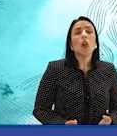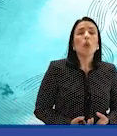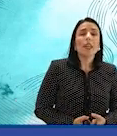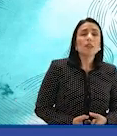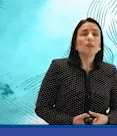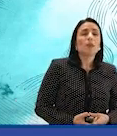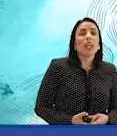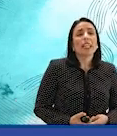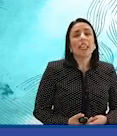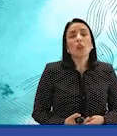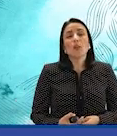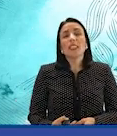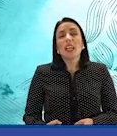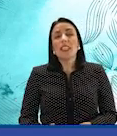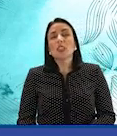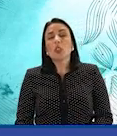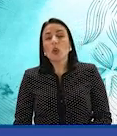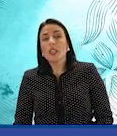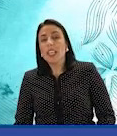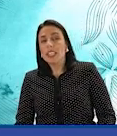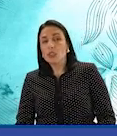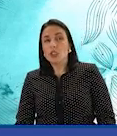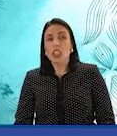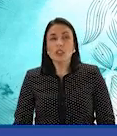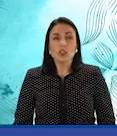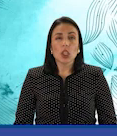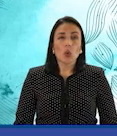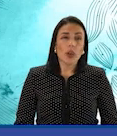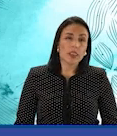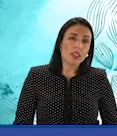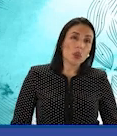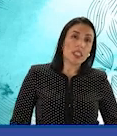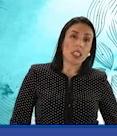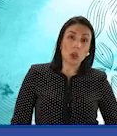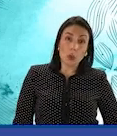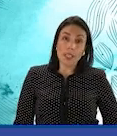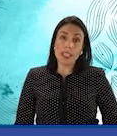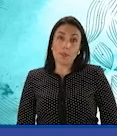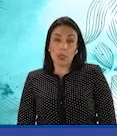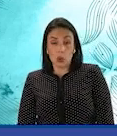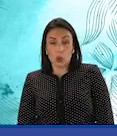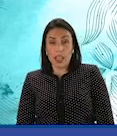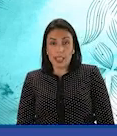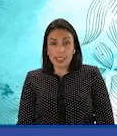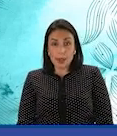Luego quiero comentarles sobre esos 150 solicitudes de apertura del SIP,